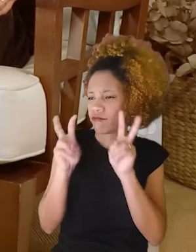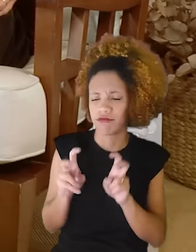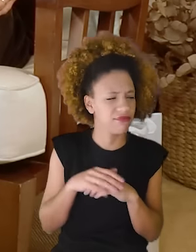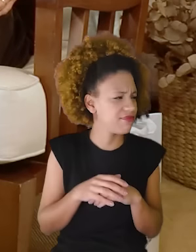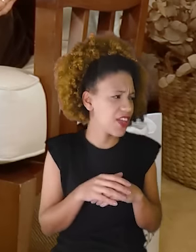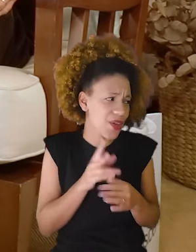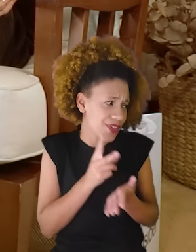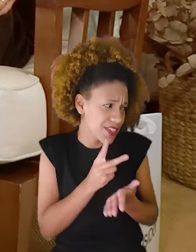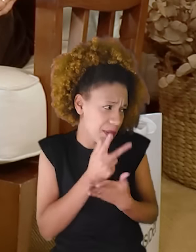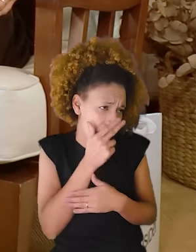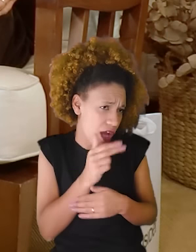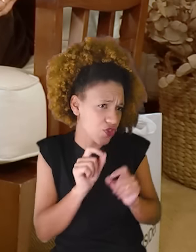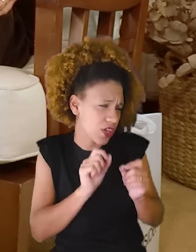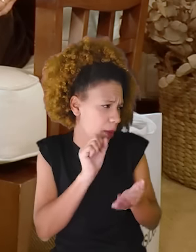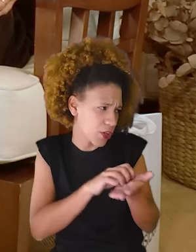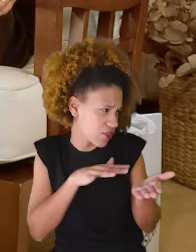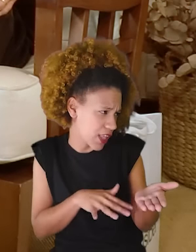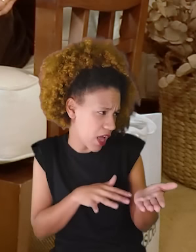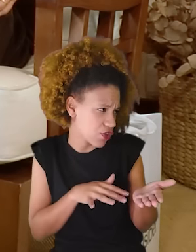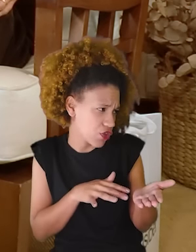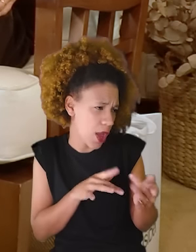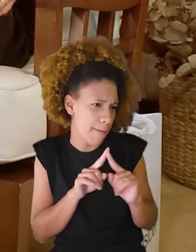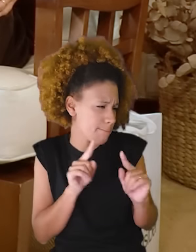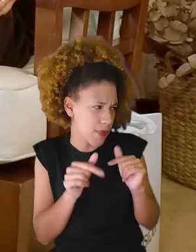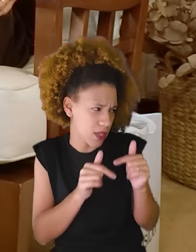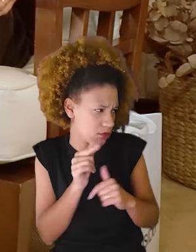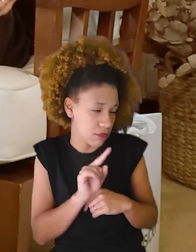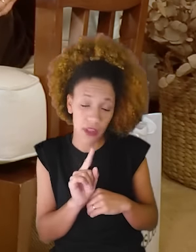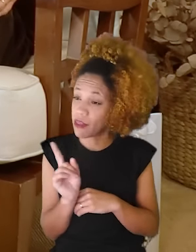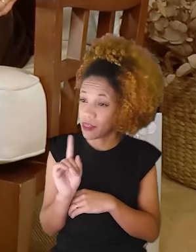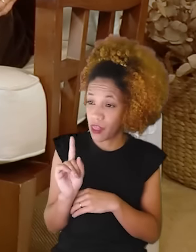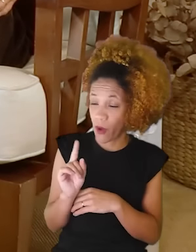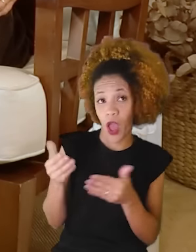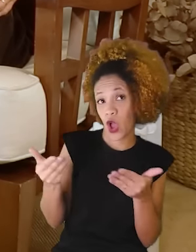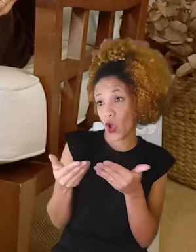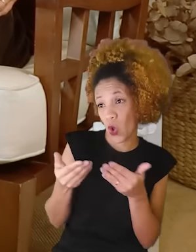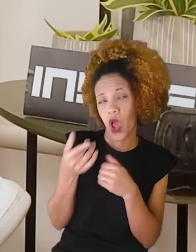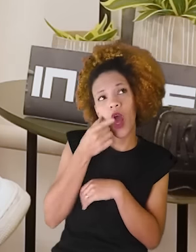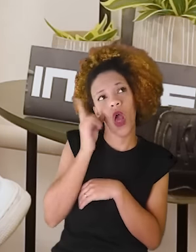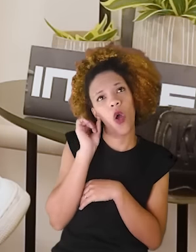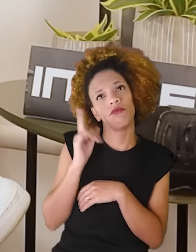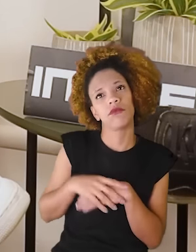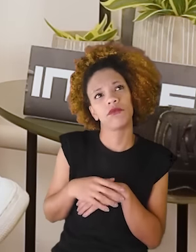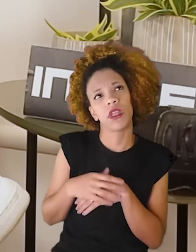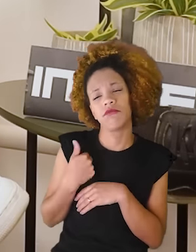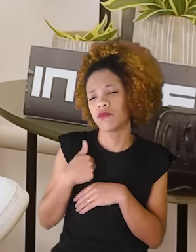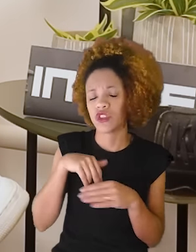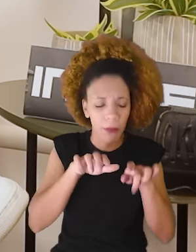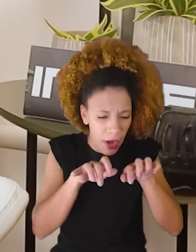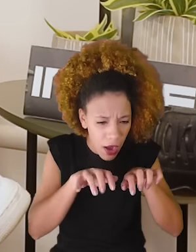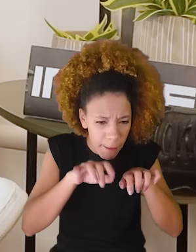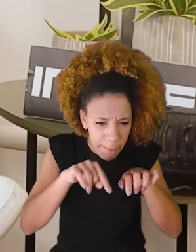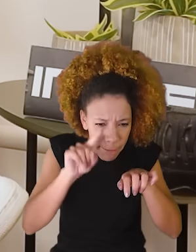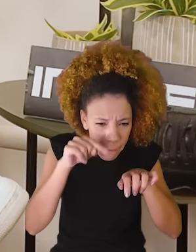acho que ele tá fazendo alguma coisa tipo trabalho ali parece que mas ele não tá trabalhando não não tá sempre estudando Por exemplo agora mesmo ontem eu passei lá ele tava olhando Tod da história da